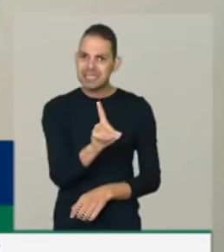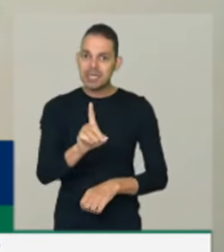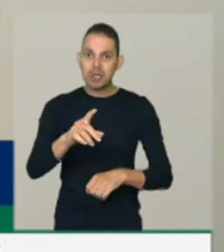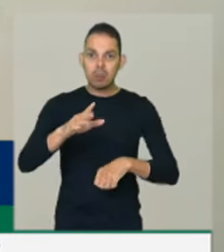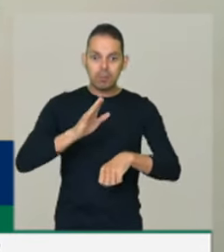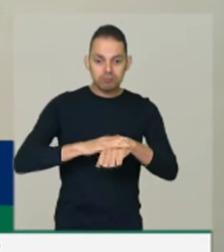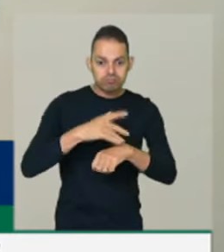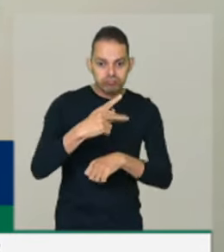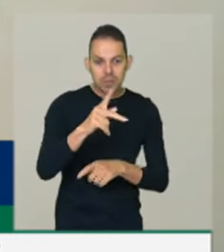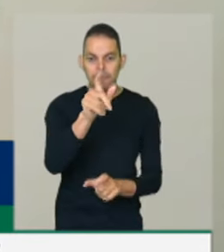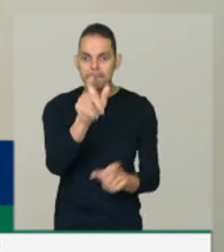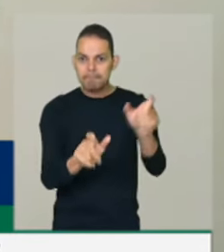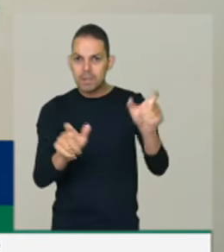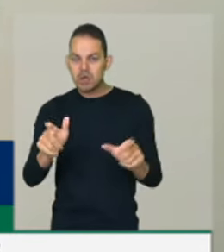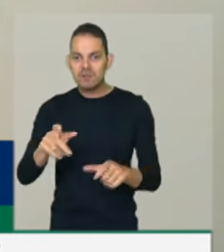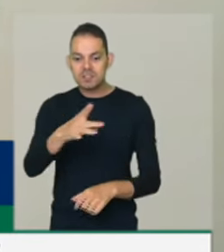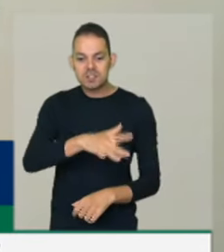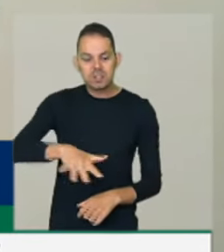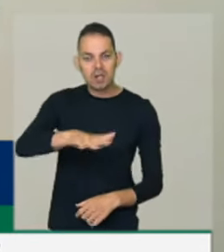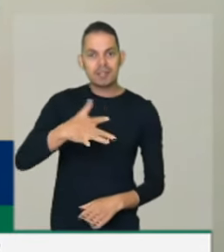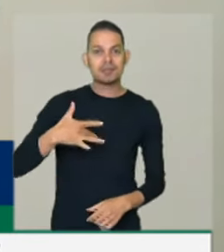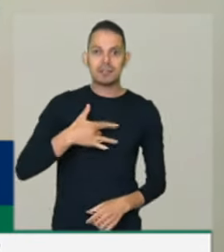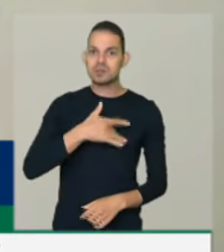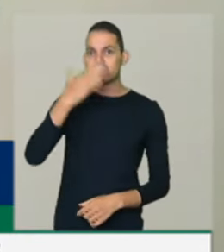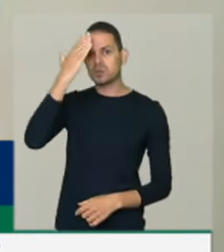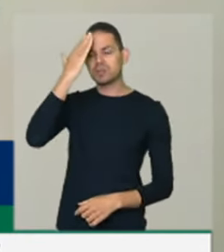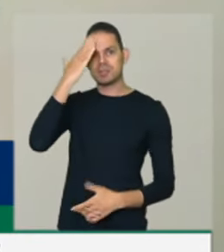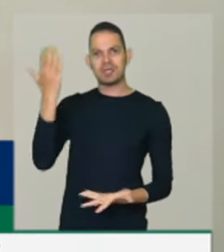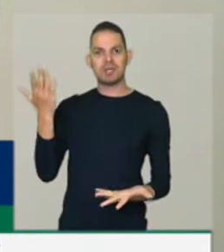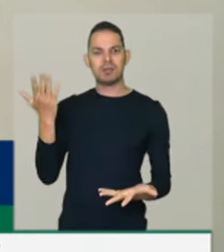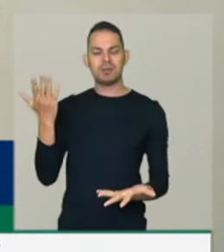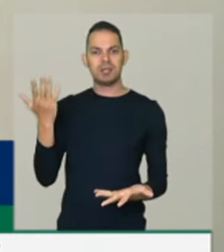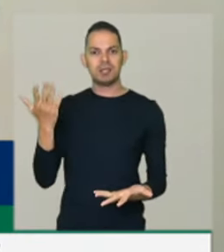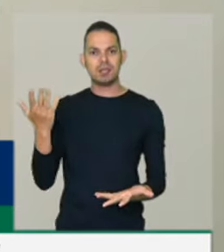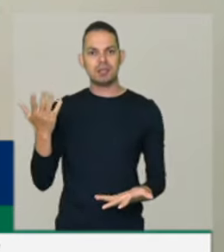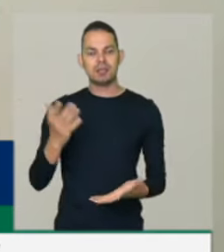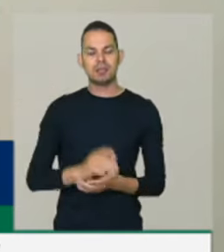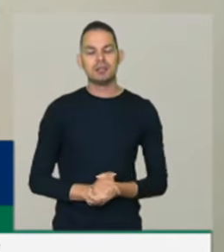FUNCIONA, O QUE NÃO FUNCIONA. TEM GENTE QUE DIZ QUE... PINGA